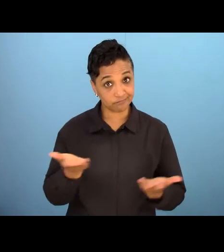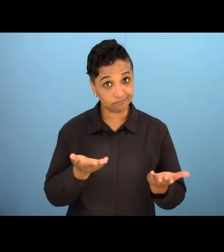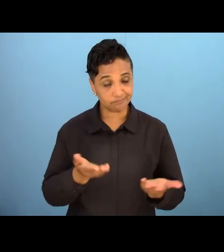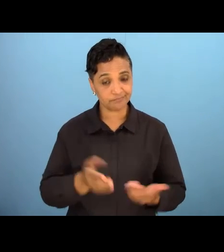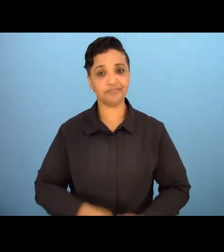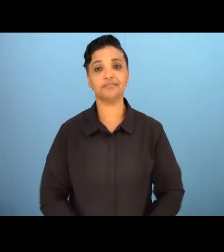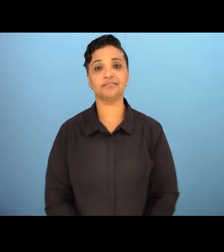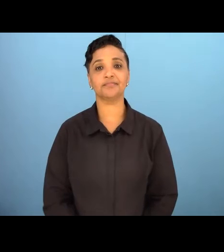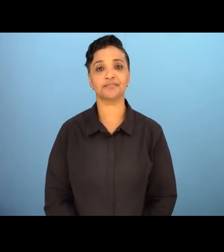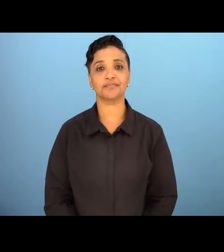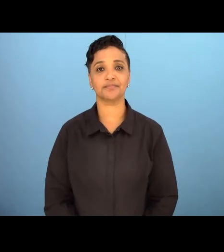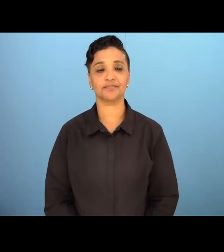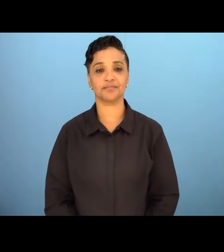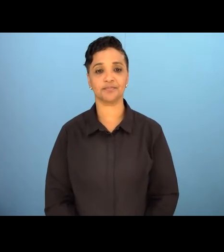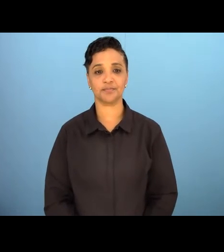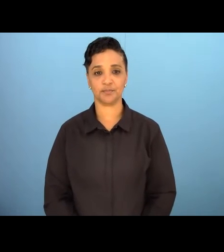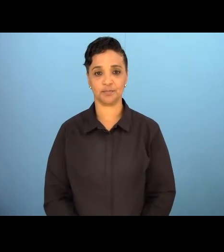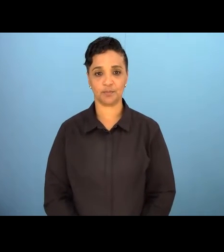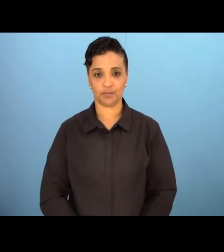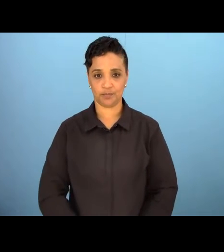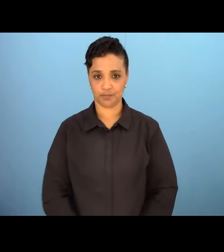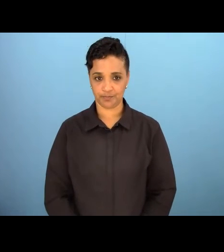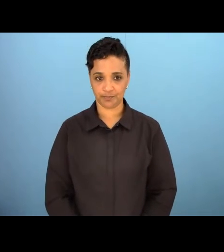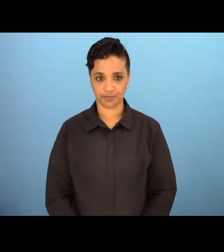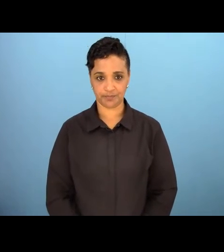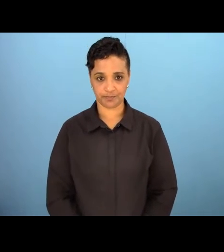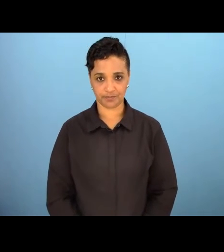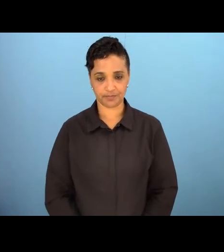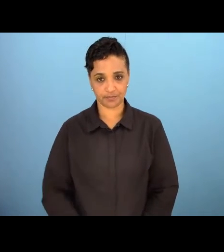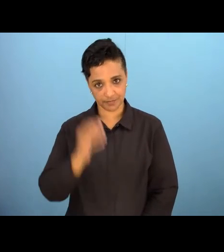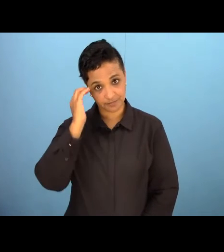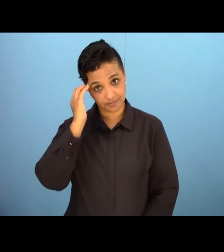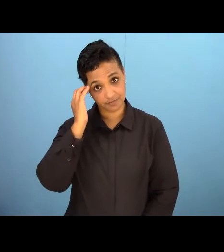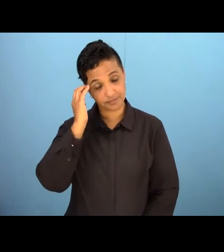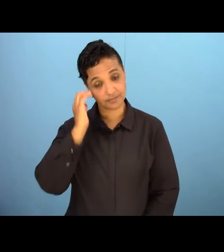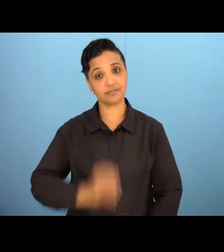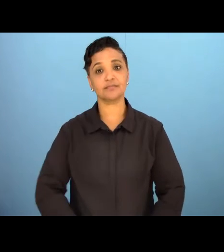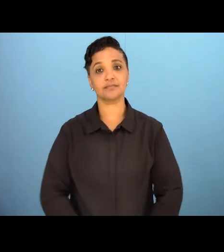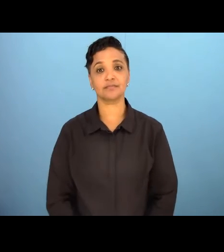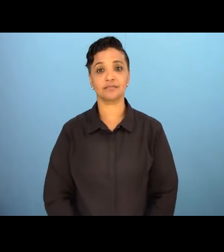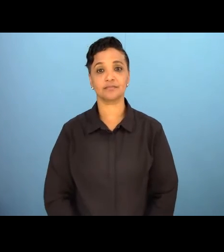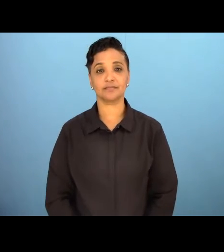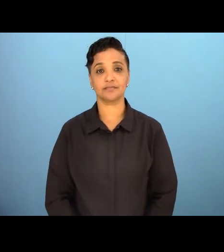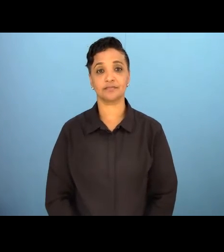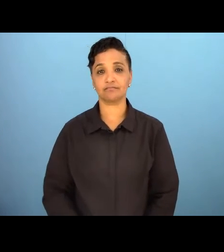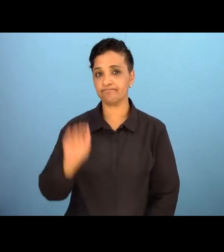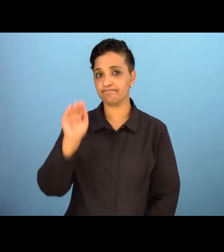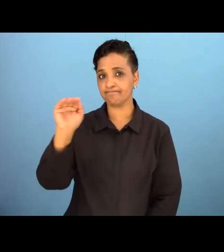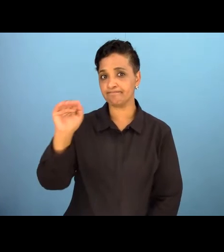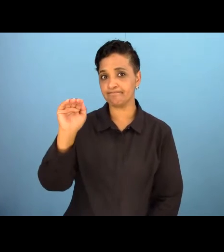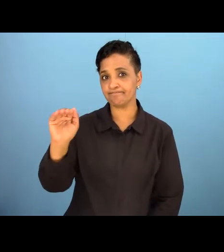I No, él tenía la mano levantada, así que si desea responder a continuación, continúe.